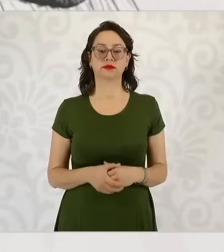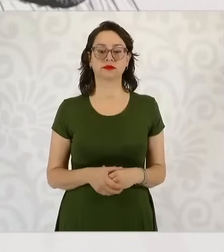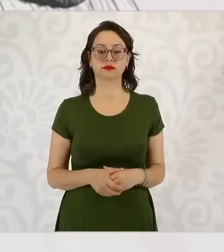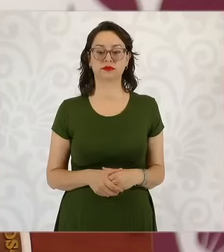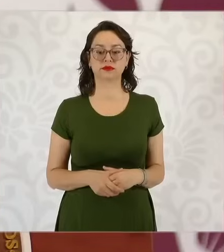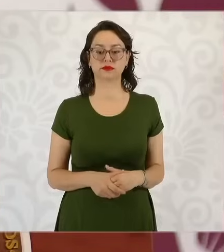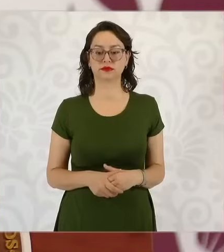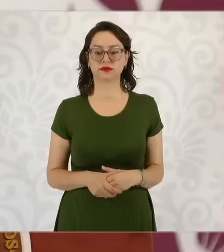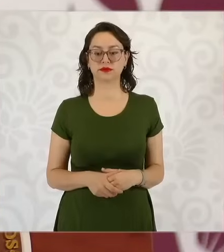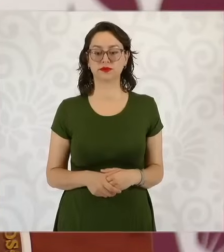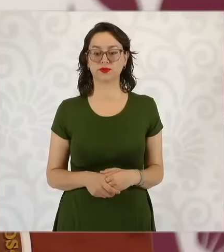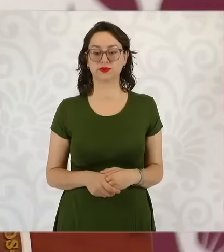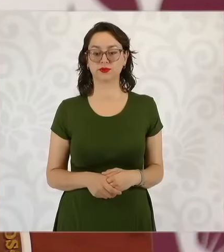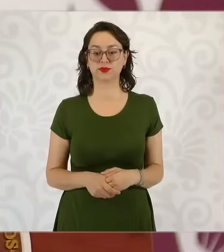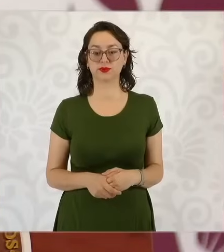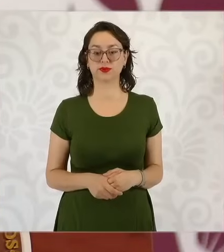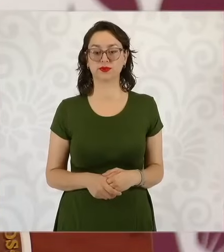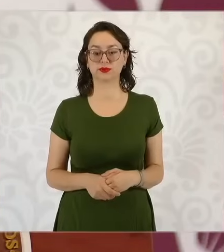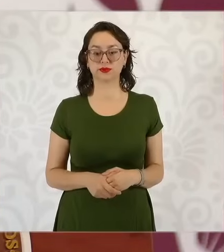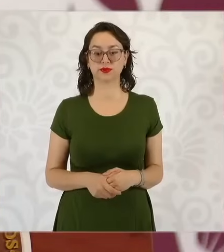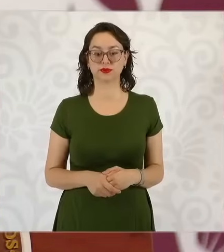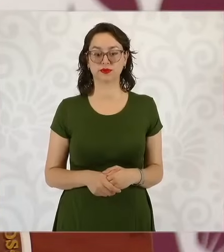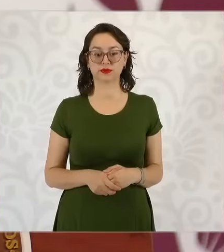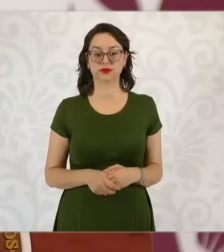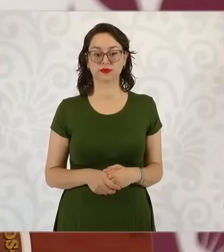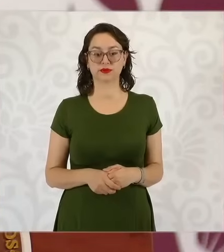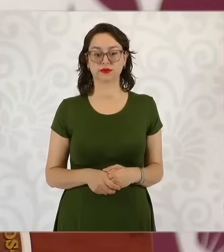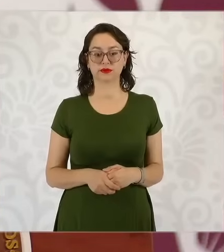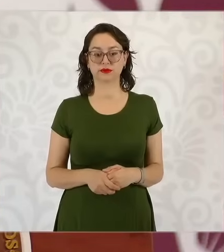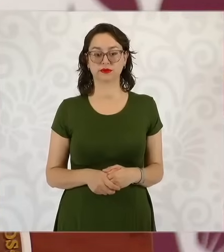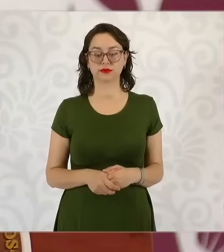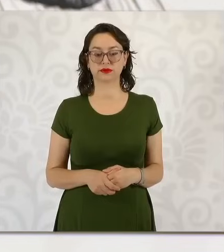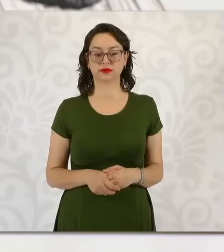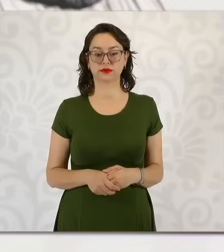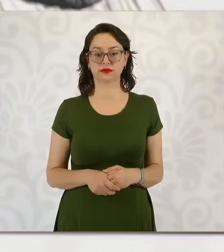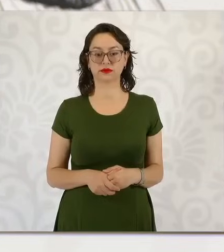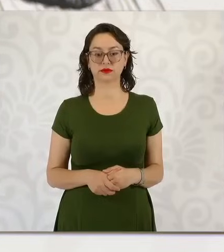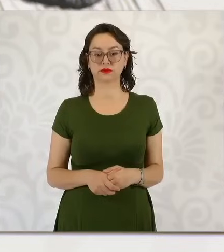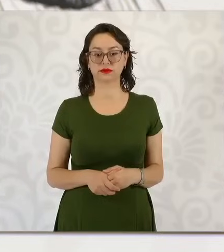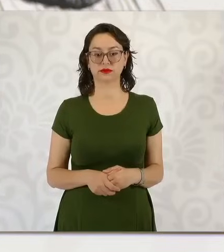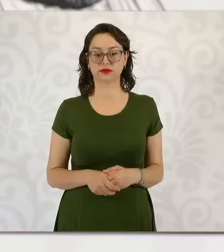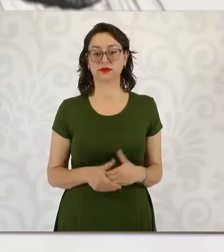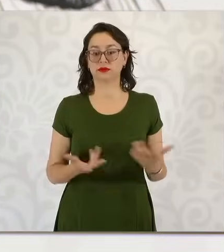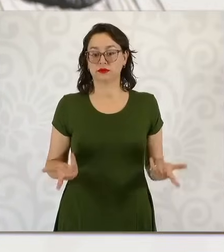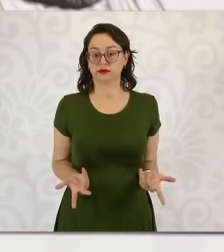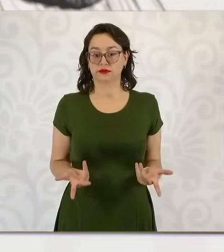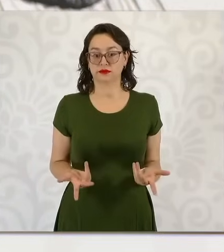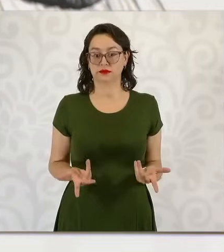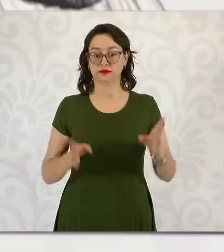elementos de el ejército que fallecieron en ese